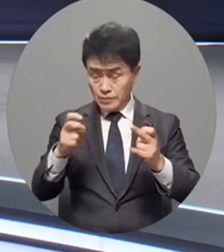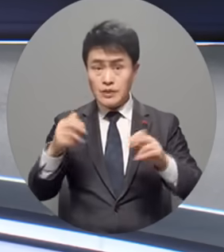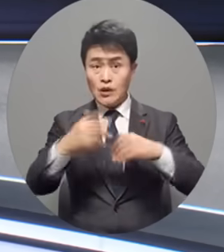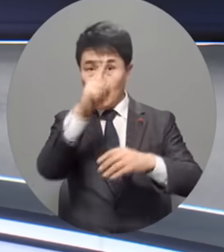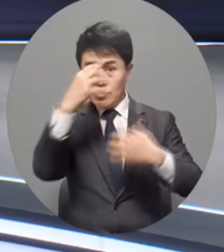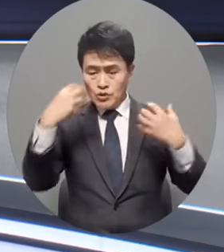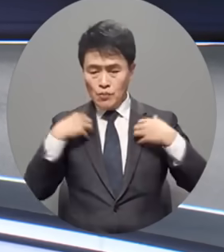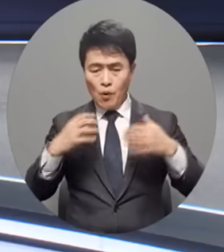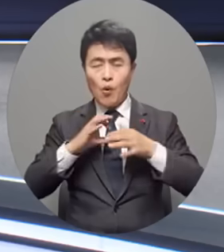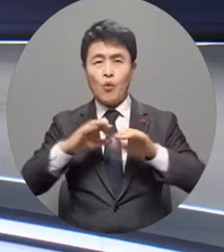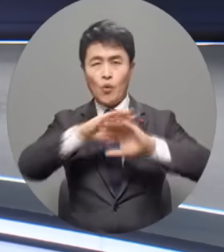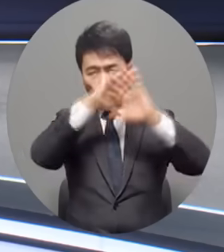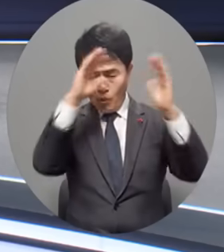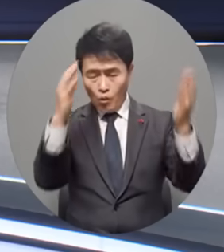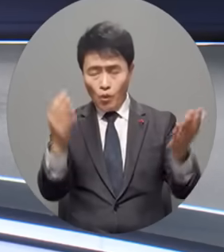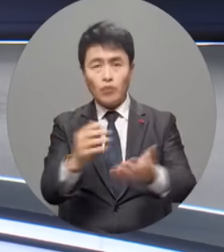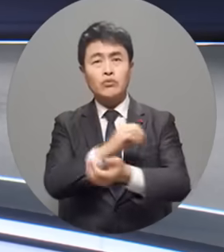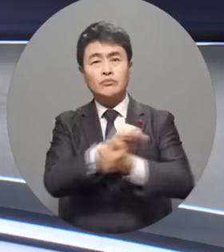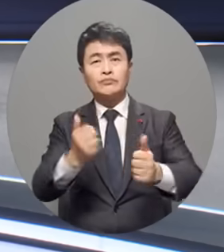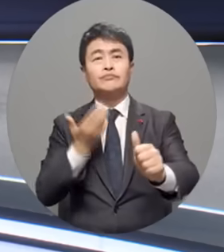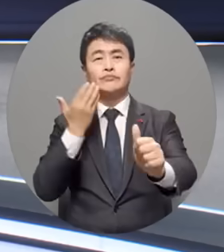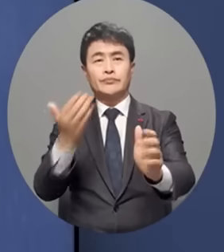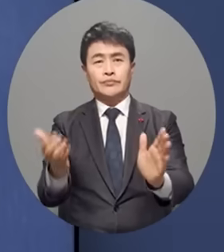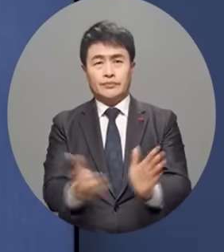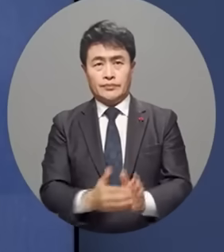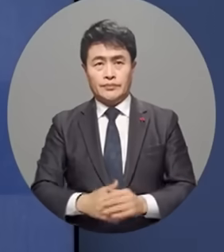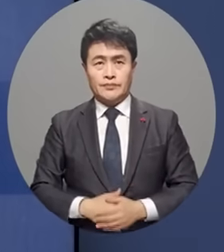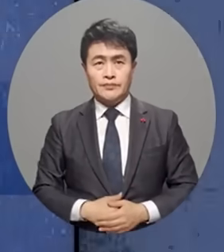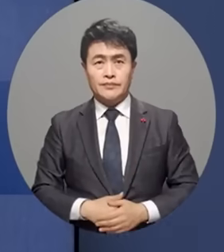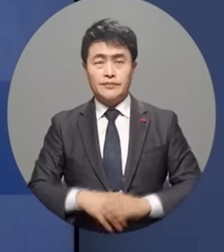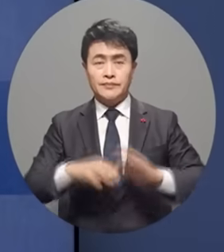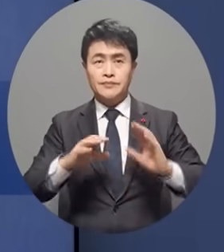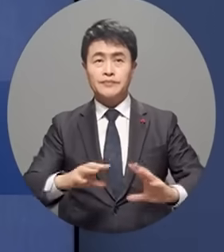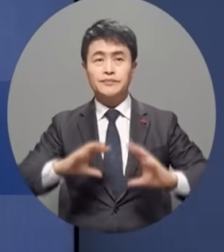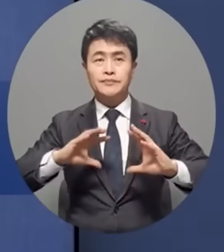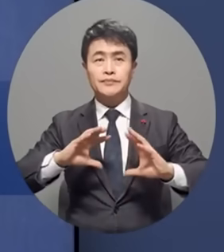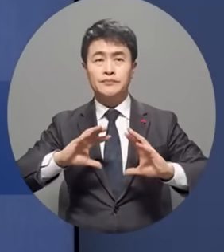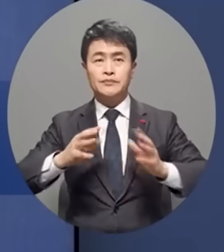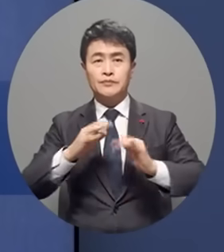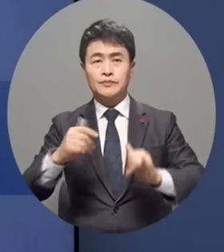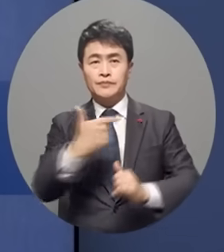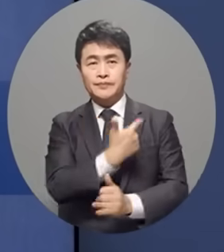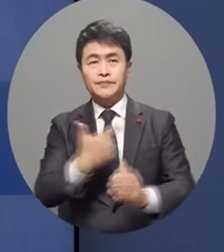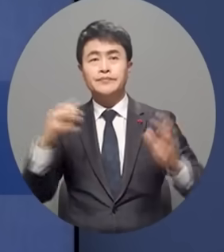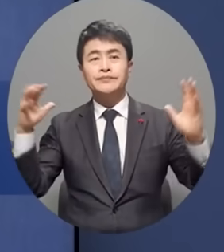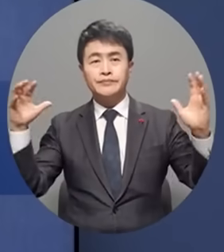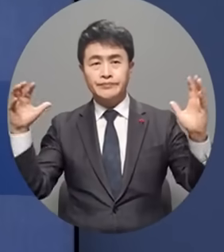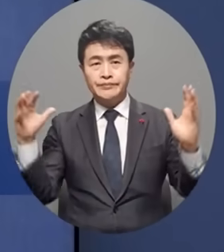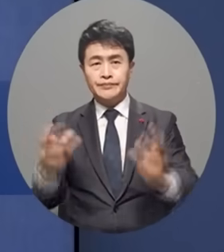그런데 고작 8개월이 지난 1997년 12월 20일. 정부는 관련자 전원을 사면했습니다.